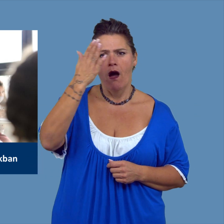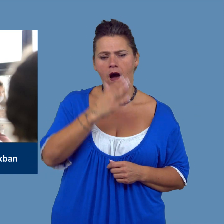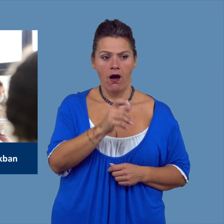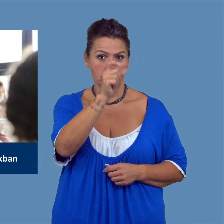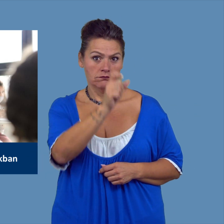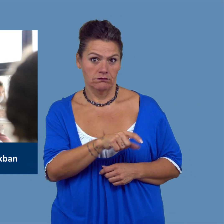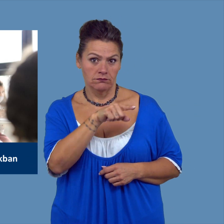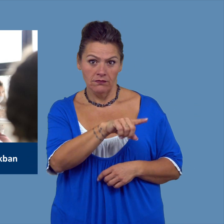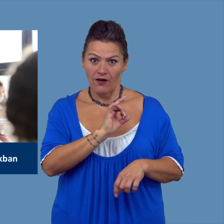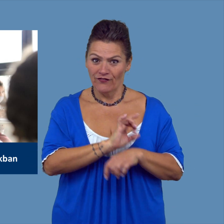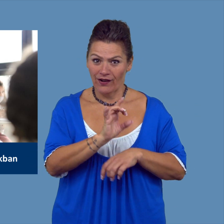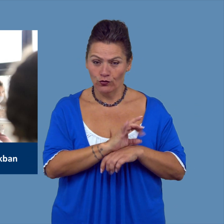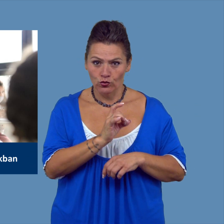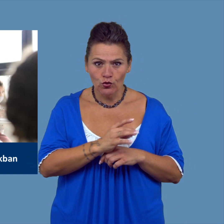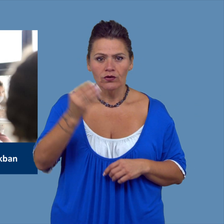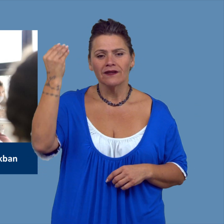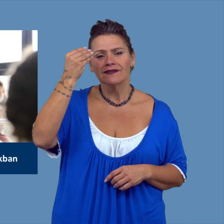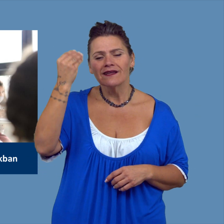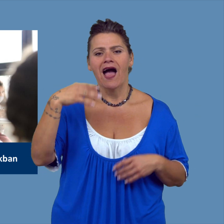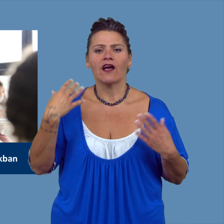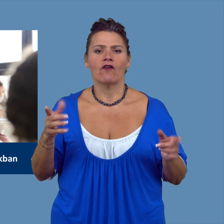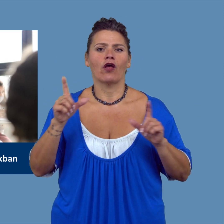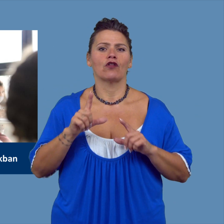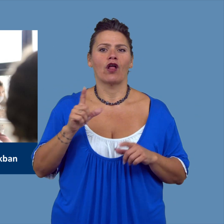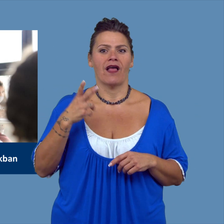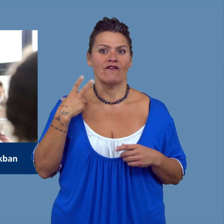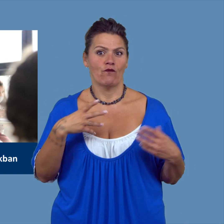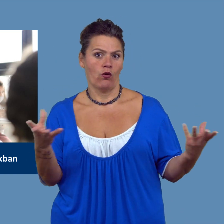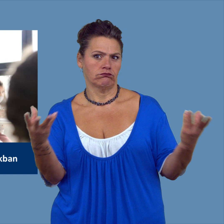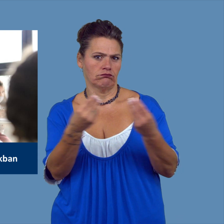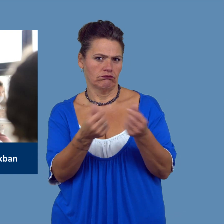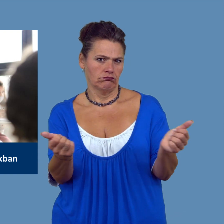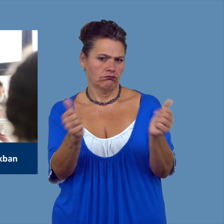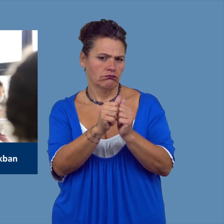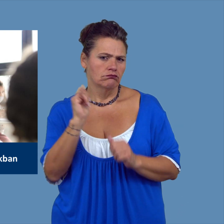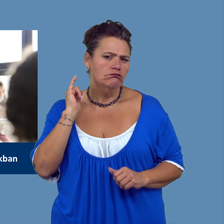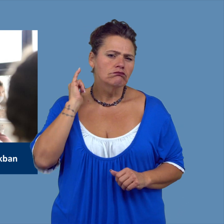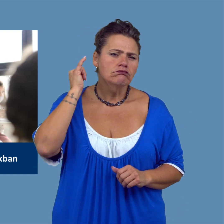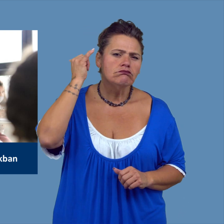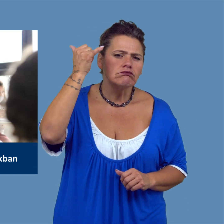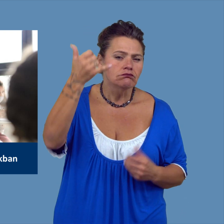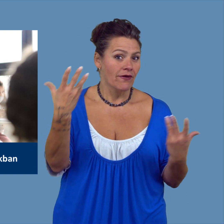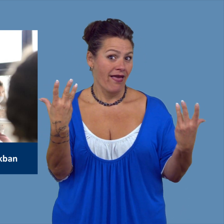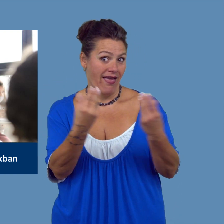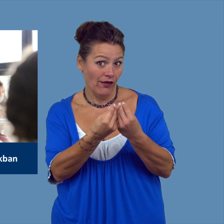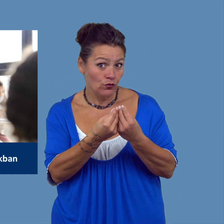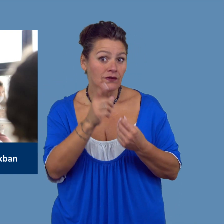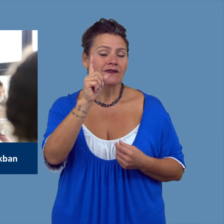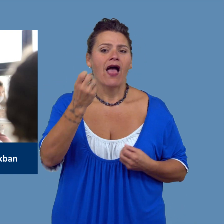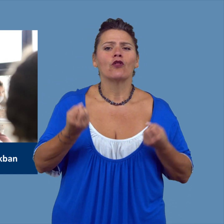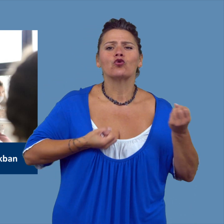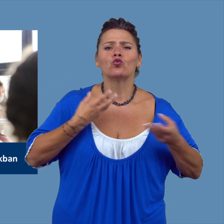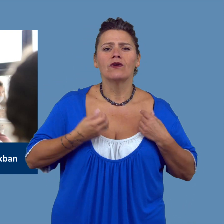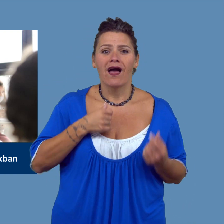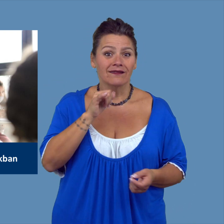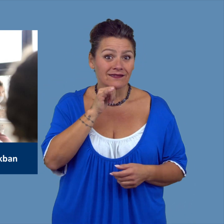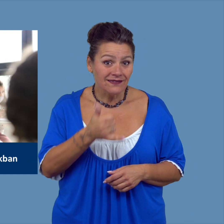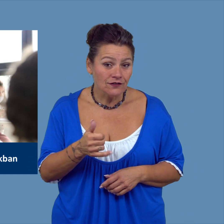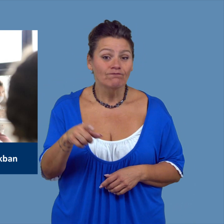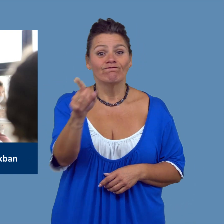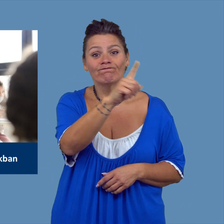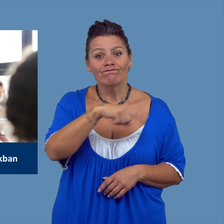hogy azok a tünetmentes diákok és tanárok is bemehetnek az iskolába, akik szoros kapcsolatba kerültek a fertőzöttel.